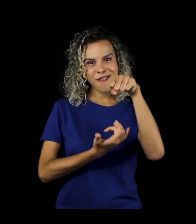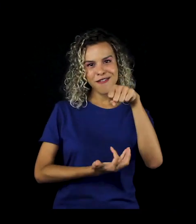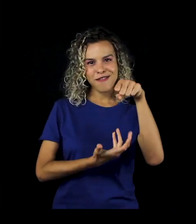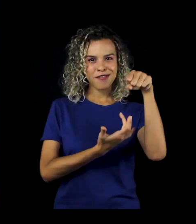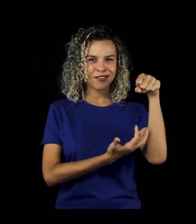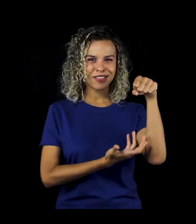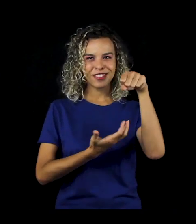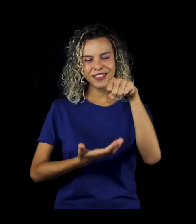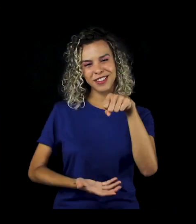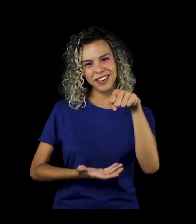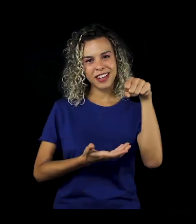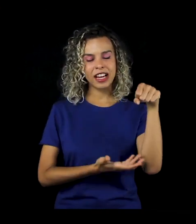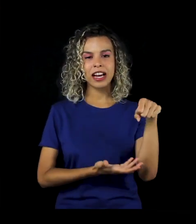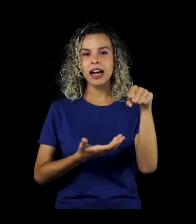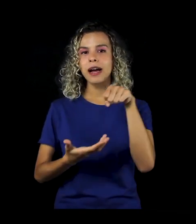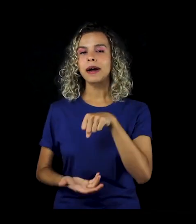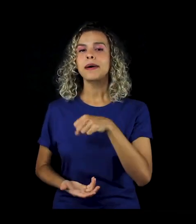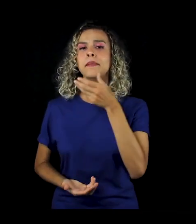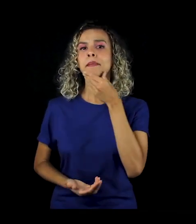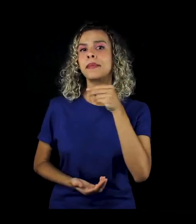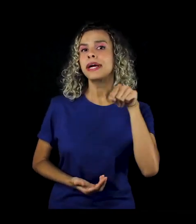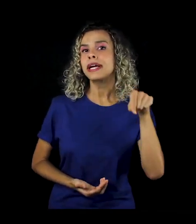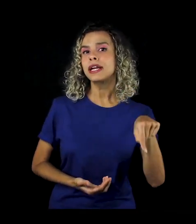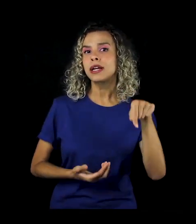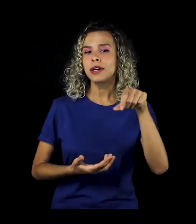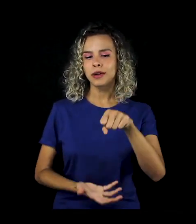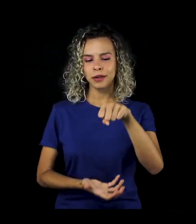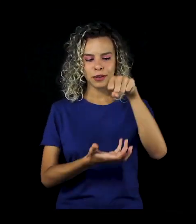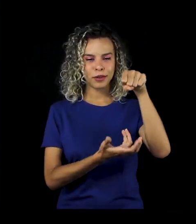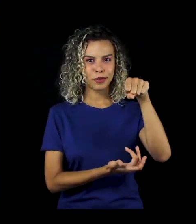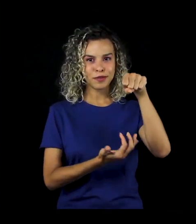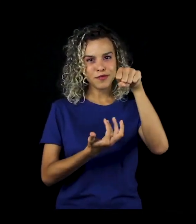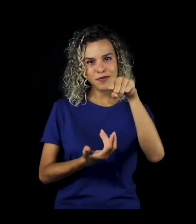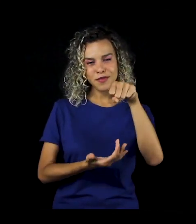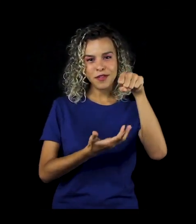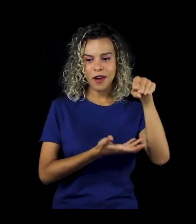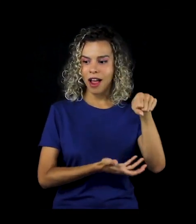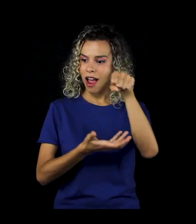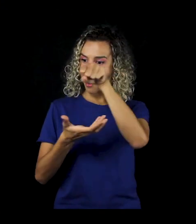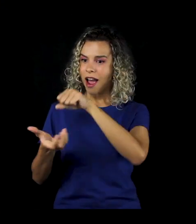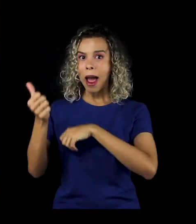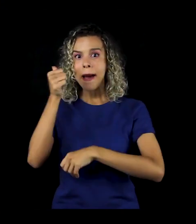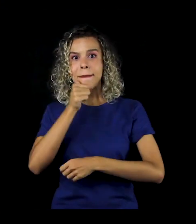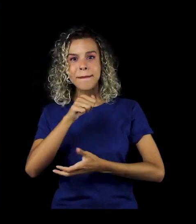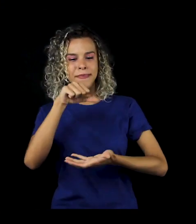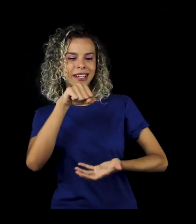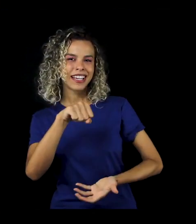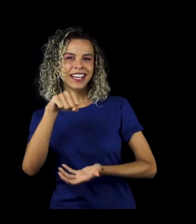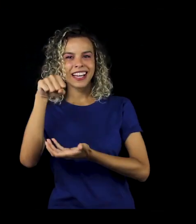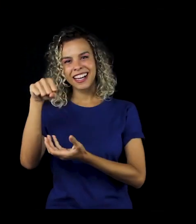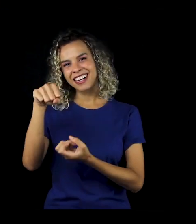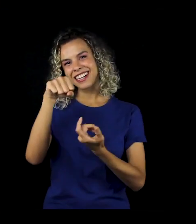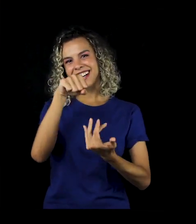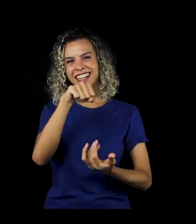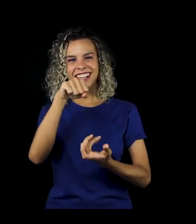Candeeiro oi Tá na mão de ioiô Candeeiro ai Tá na mão de iaiá